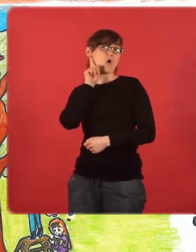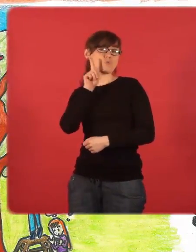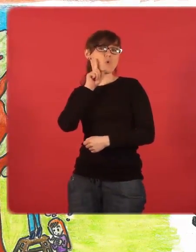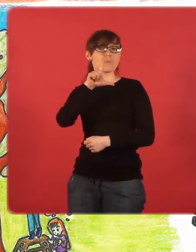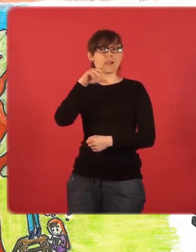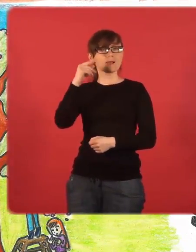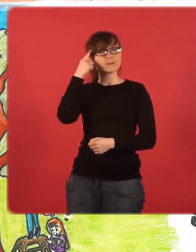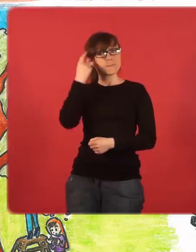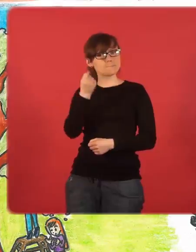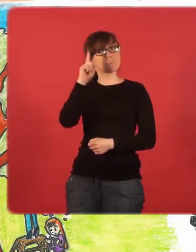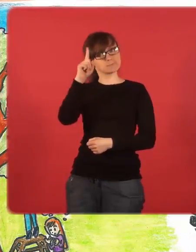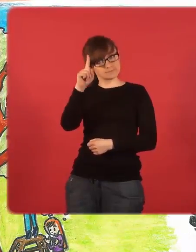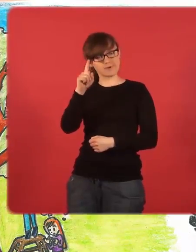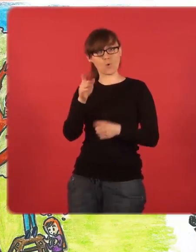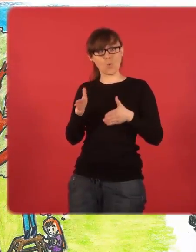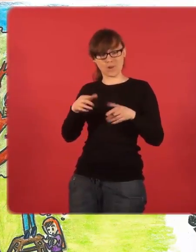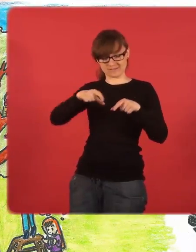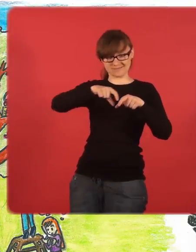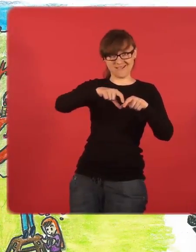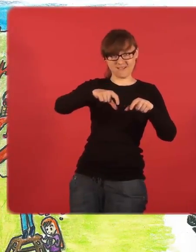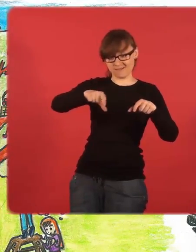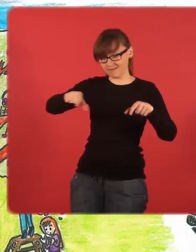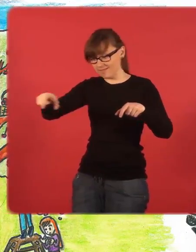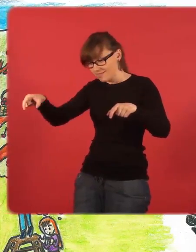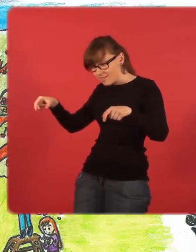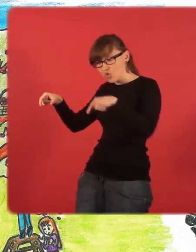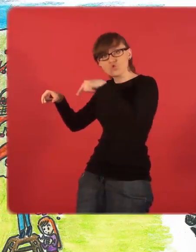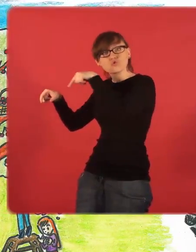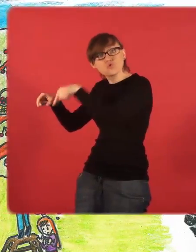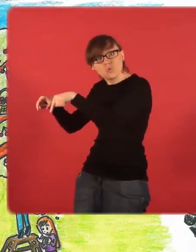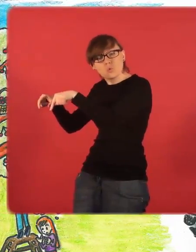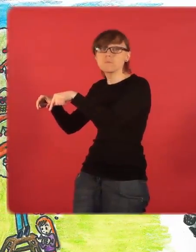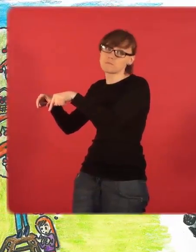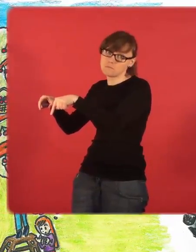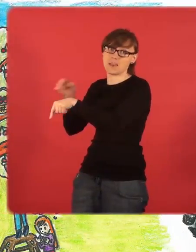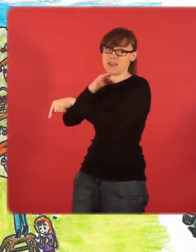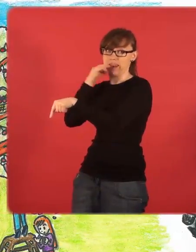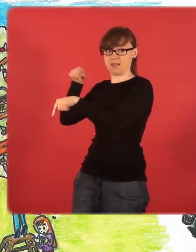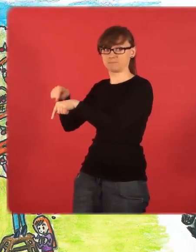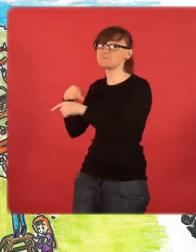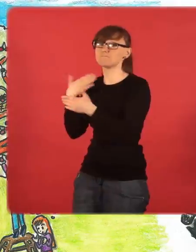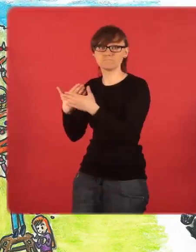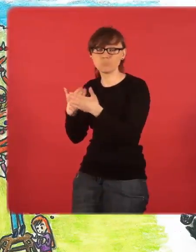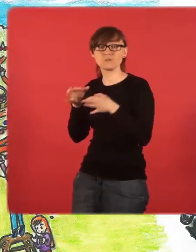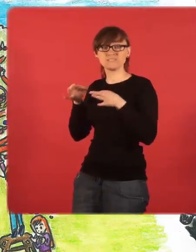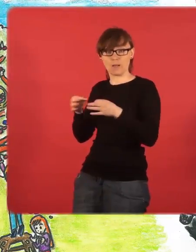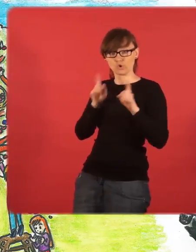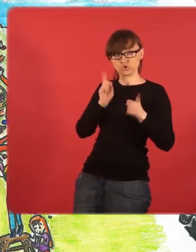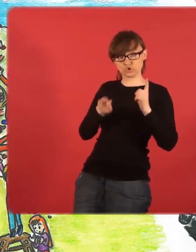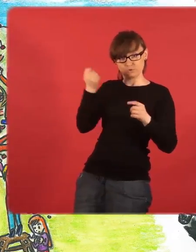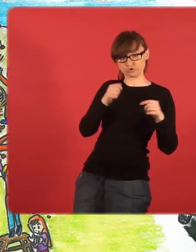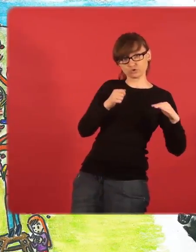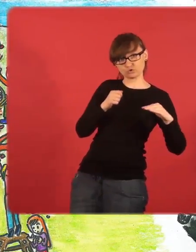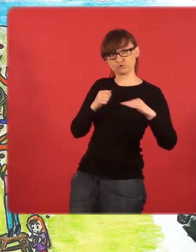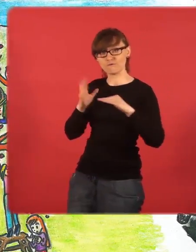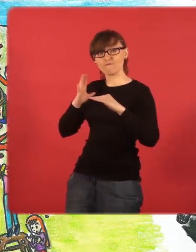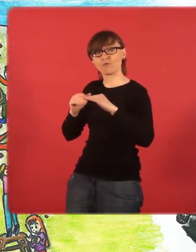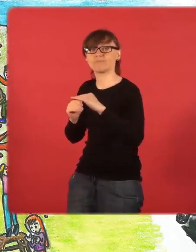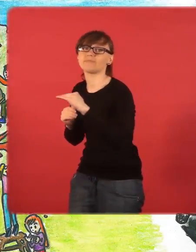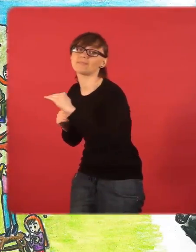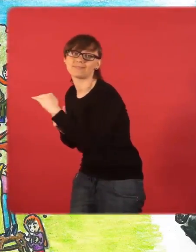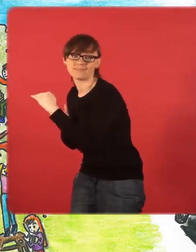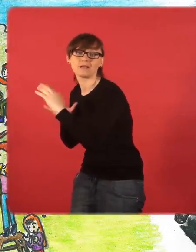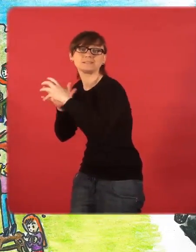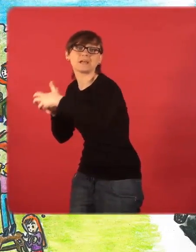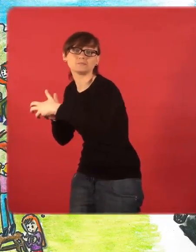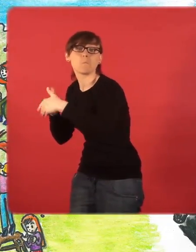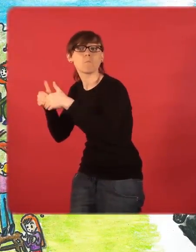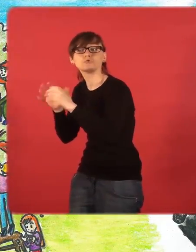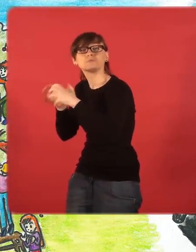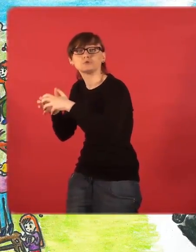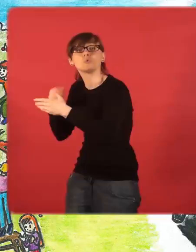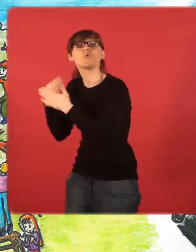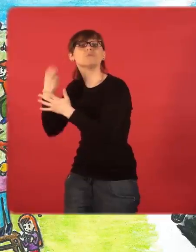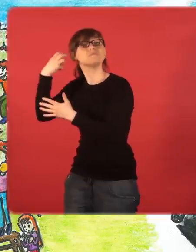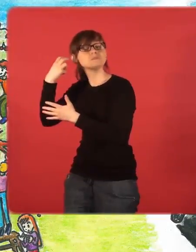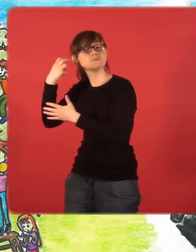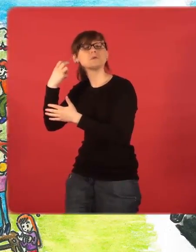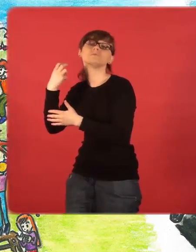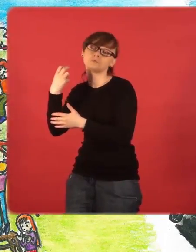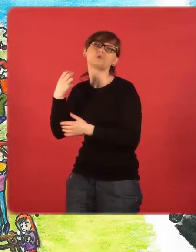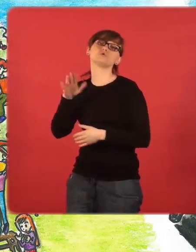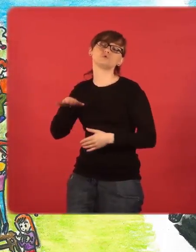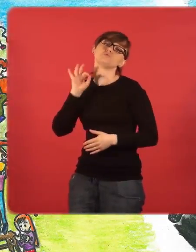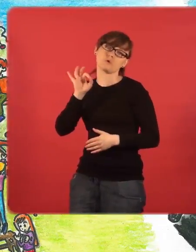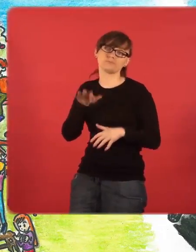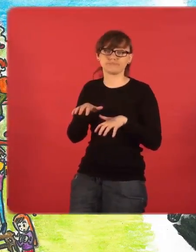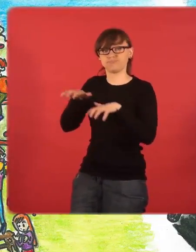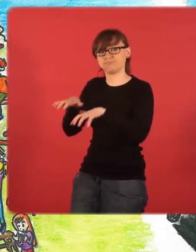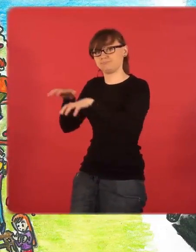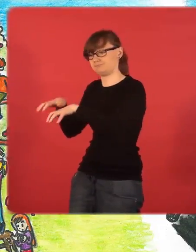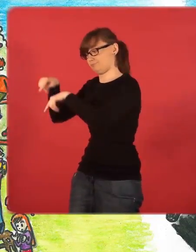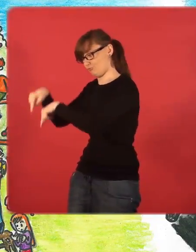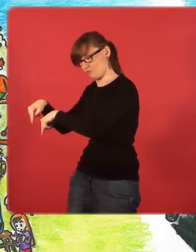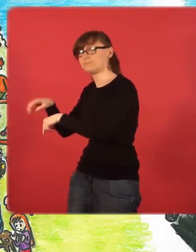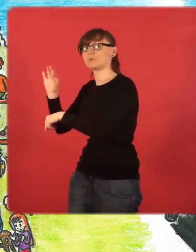Lesse wpadł na pomysł że muszą się przenieść w miejsce gdzie jest zakręt bo wtedy samochody będą zwalniać i może któryś zatrzyma się żeby kupić wiśnie.